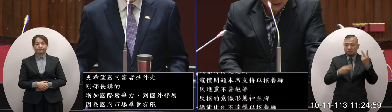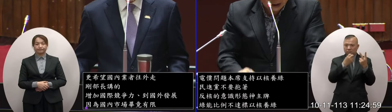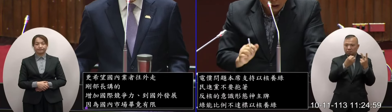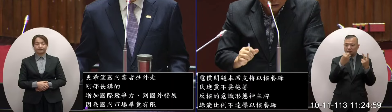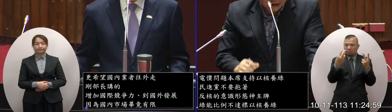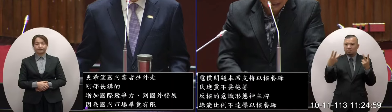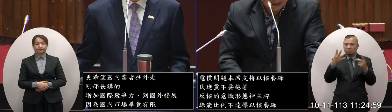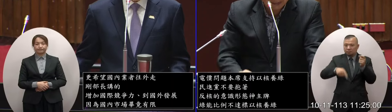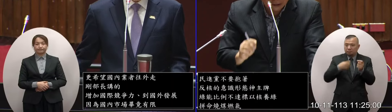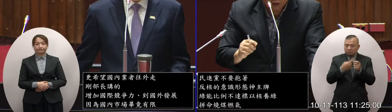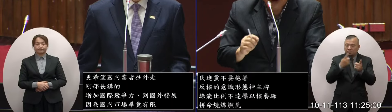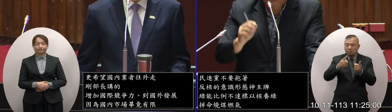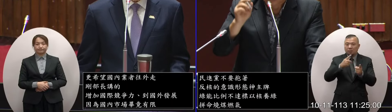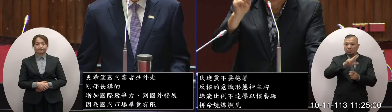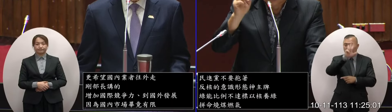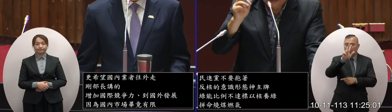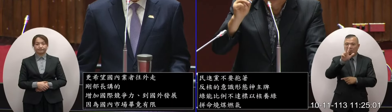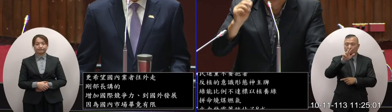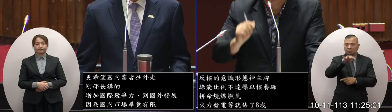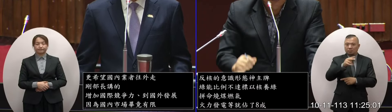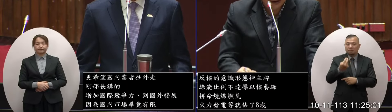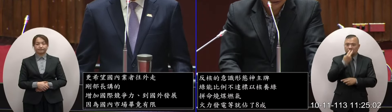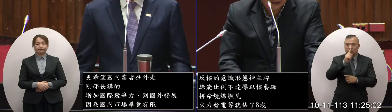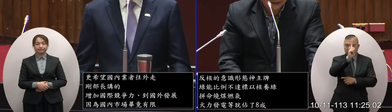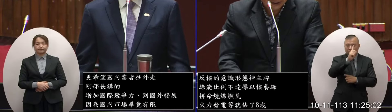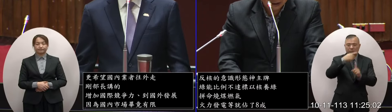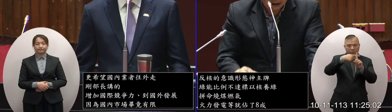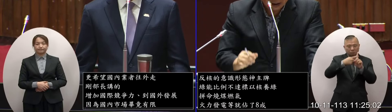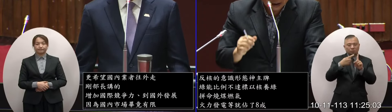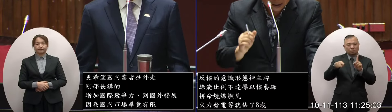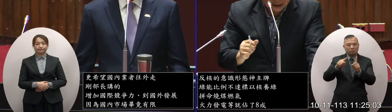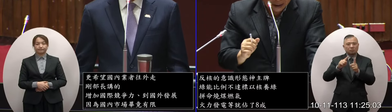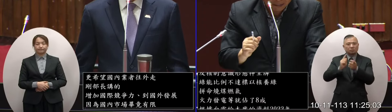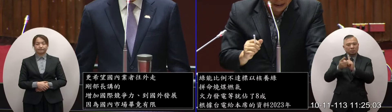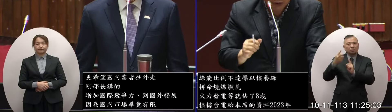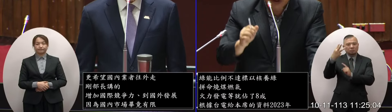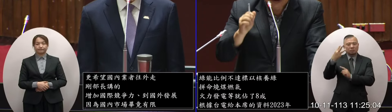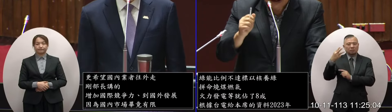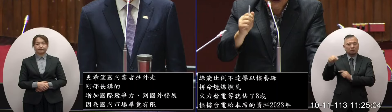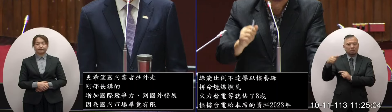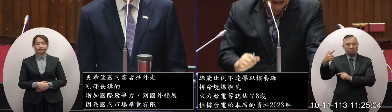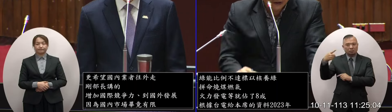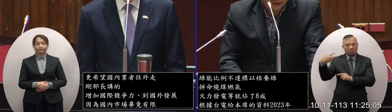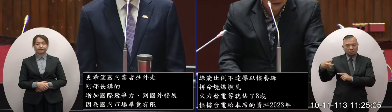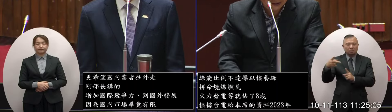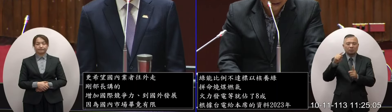的購電成本每度是 3.62元 核能每度是1.39元